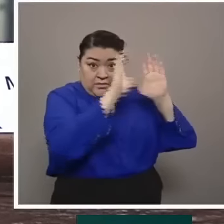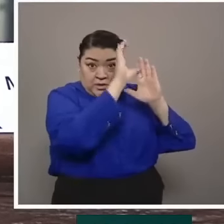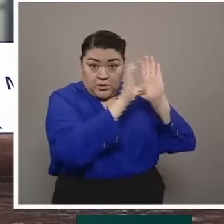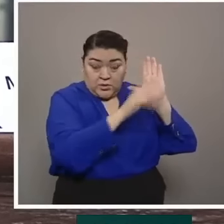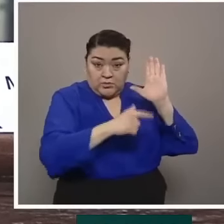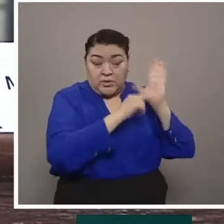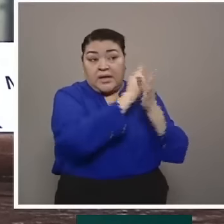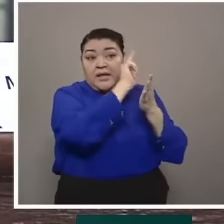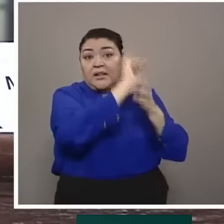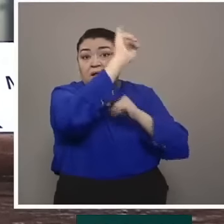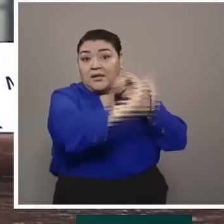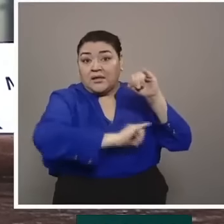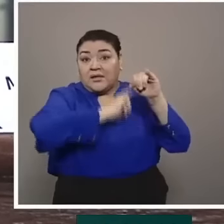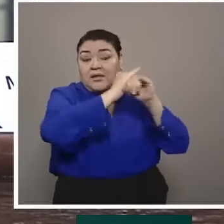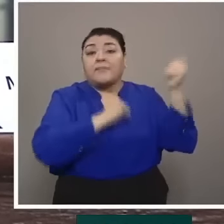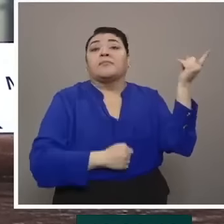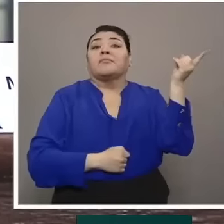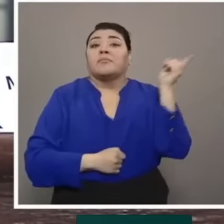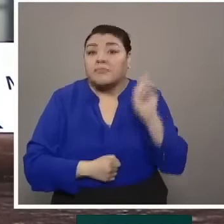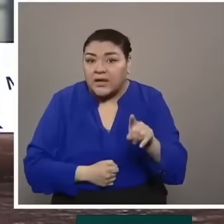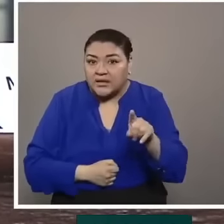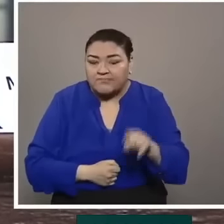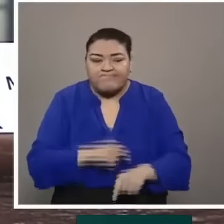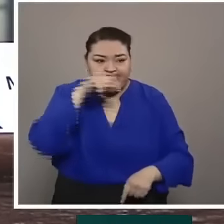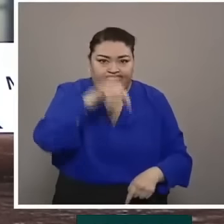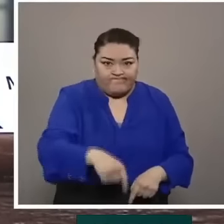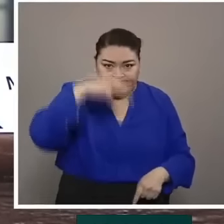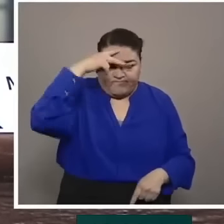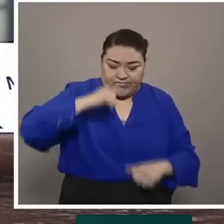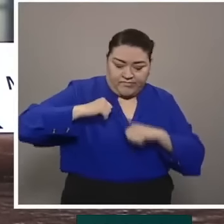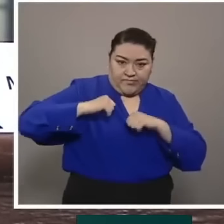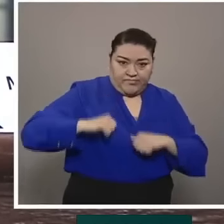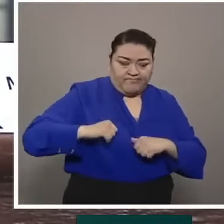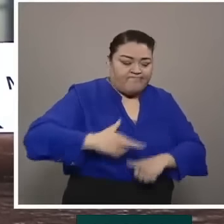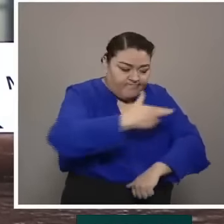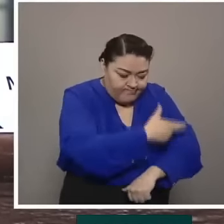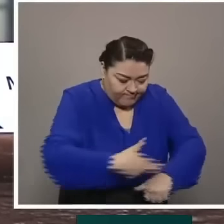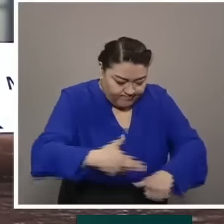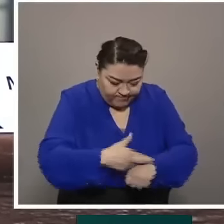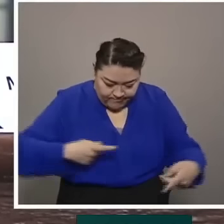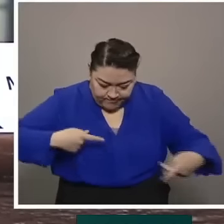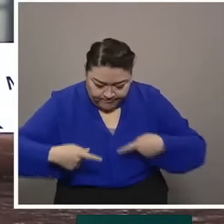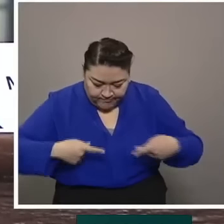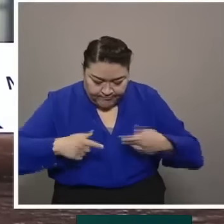a las autoridades el deber de adoptar medidas normativas que hagan posible el ejercicio real